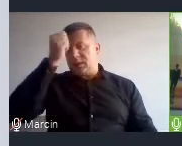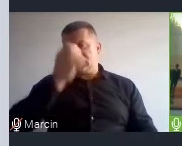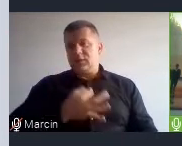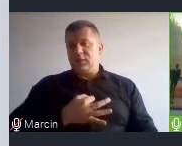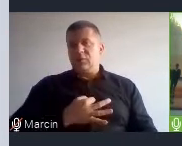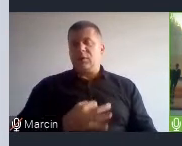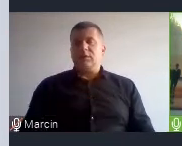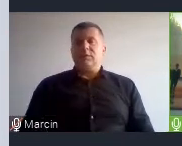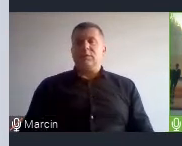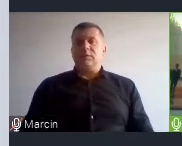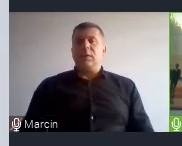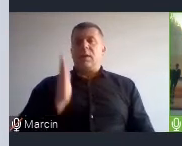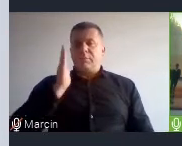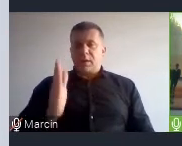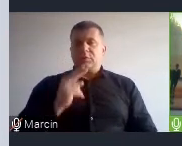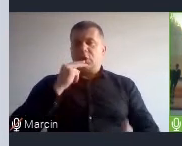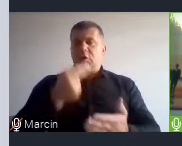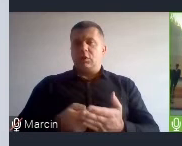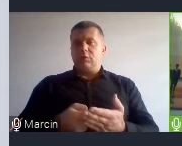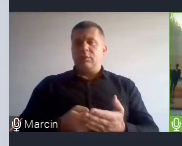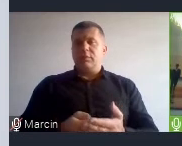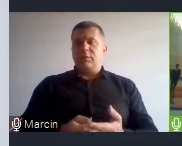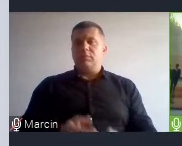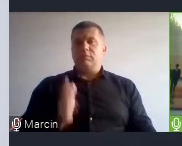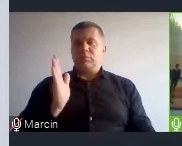Będę w takim razie będę trzymał rękę na pulsie.